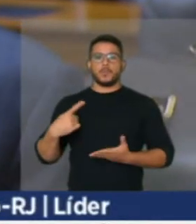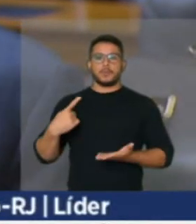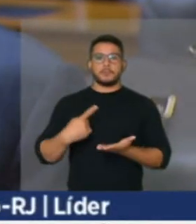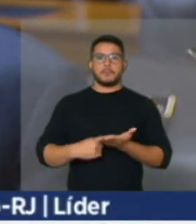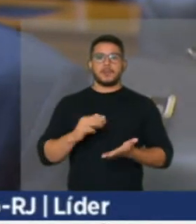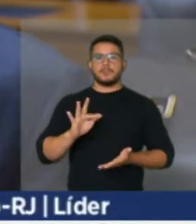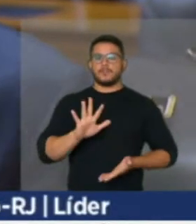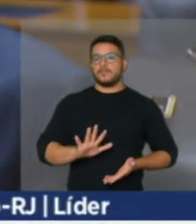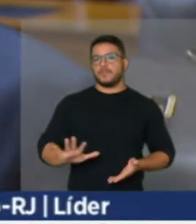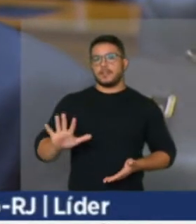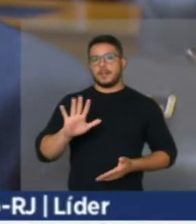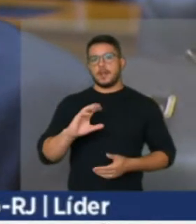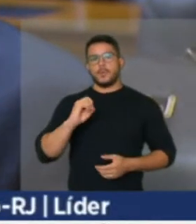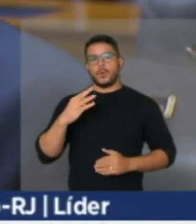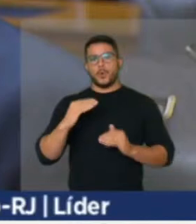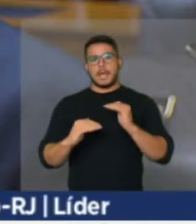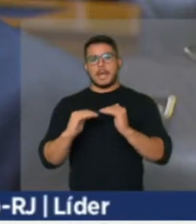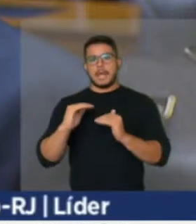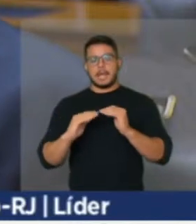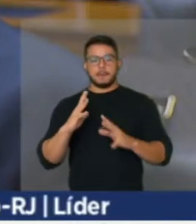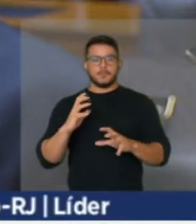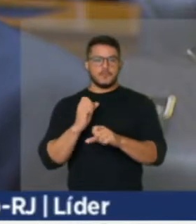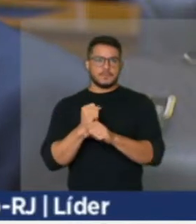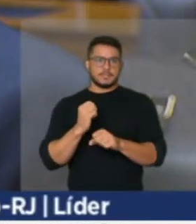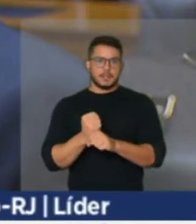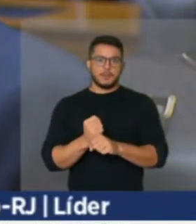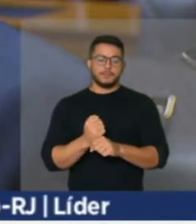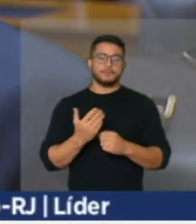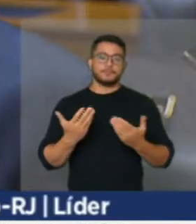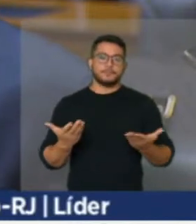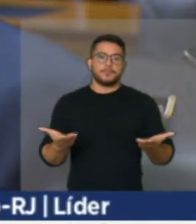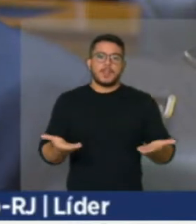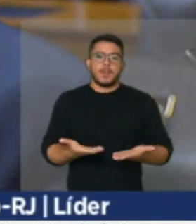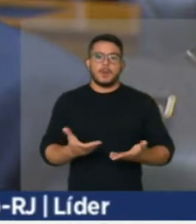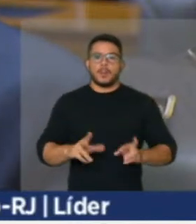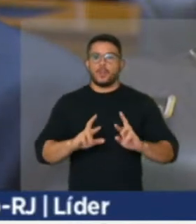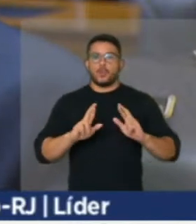MAIS UM NUM MOMENTO COMO ESSE QUE NÃO SÃO SÓ OS MUNICÍPIOS QUE ESTÃO PASSANDO POR PROBLEMAS MAS TAMBÉM A UNIÃO. ENTÃO COM ARGUMENTOS FAVORÁVEIS,